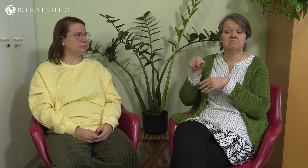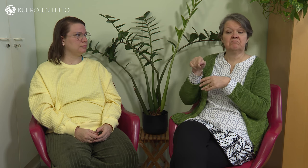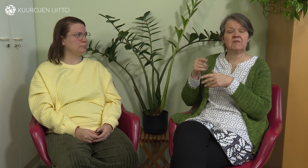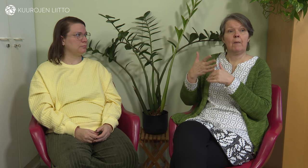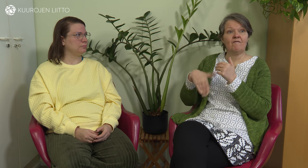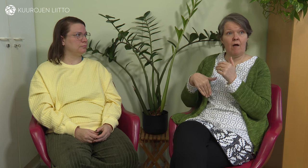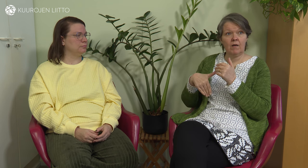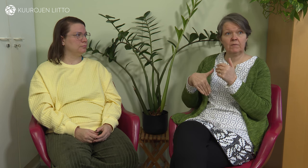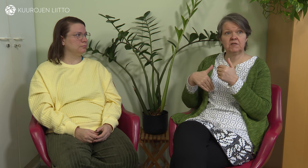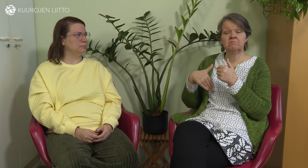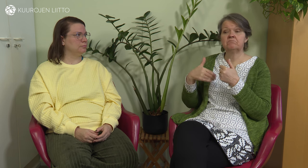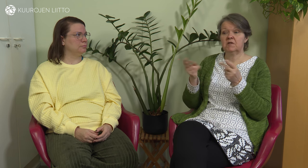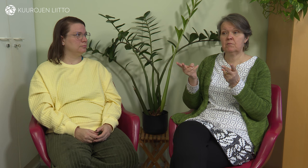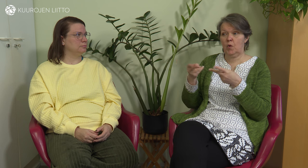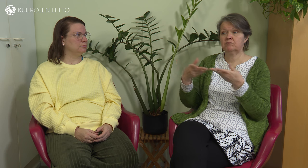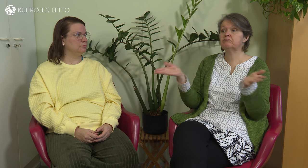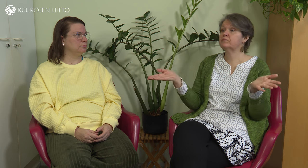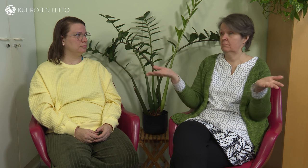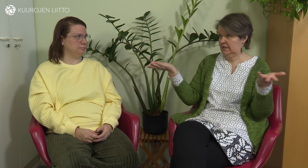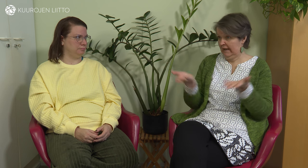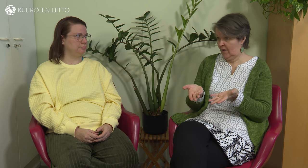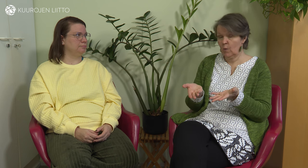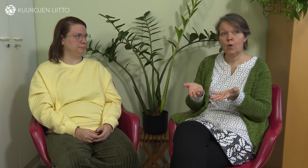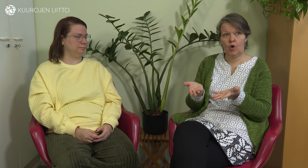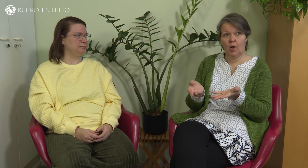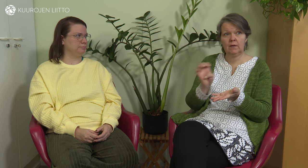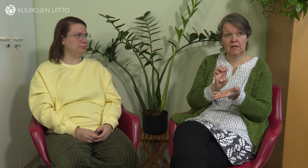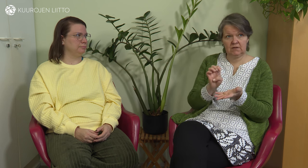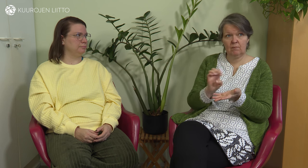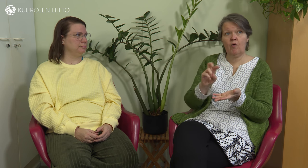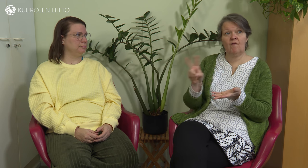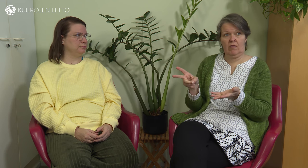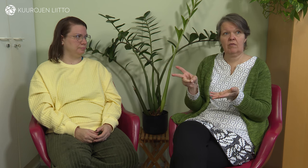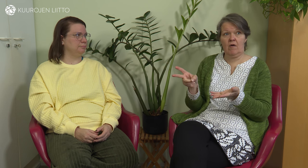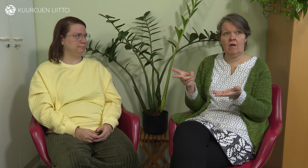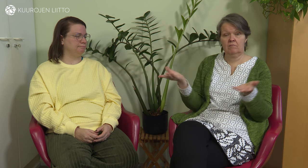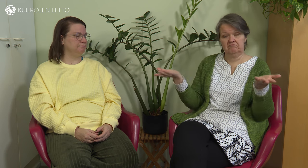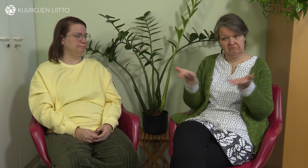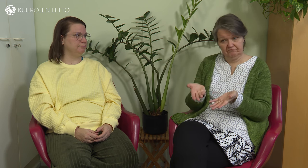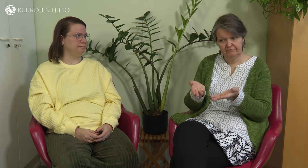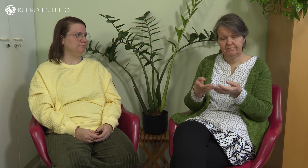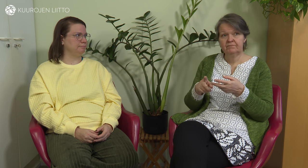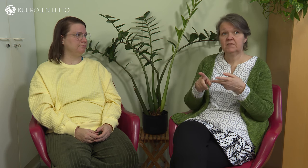Kun ne valmistuvat, ovat myös espoolaiset ja vantaalaiset tervetulleita.